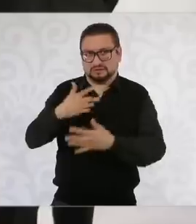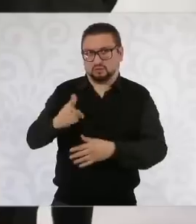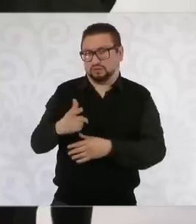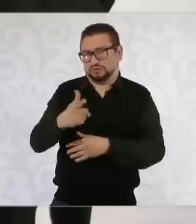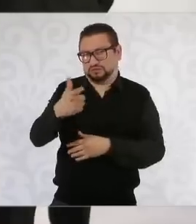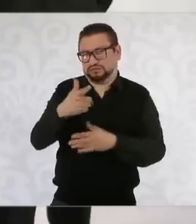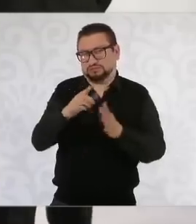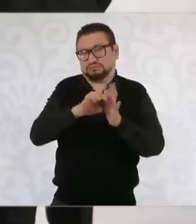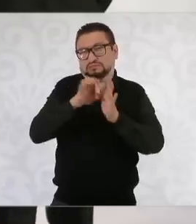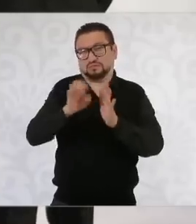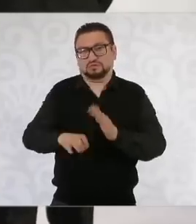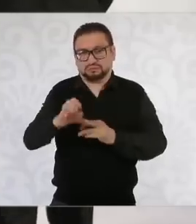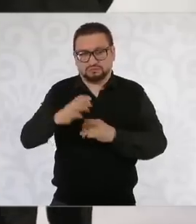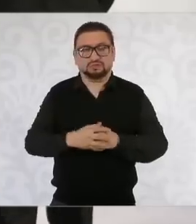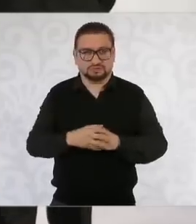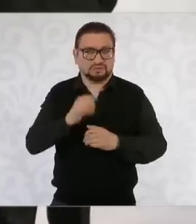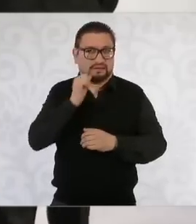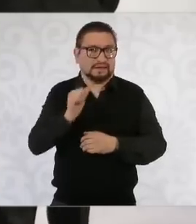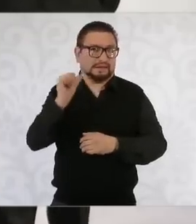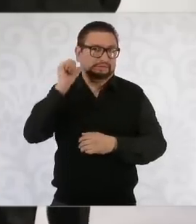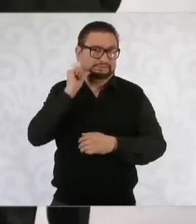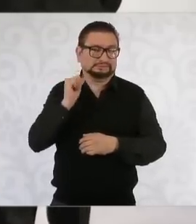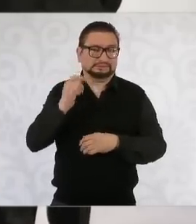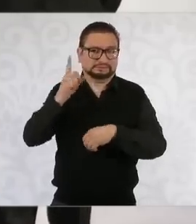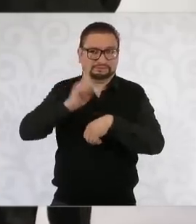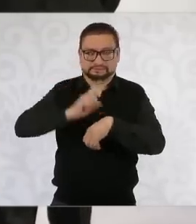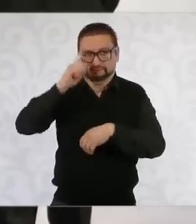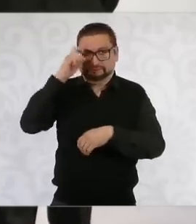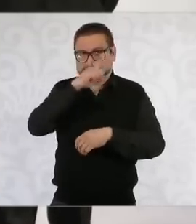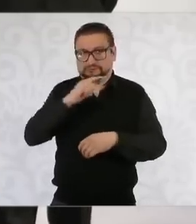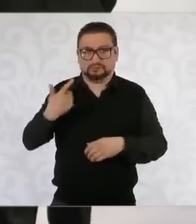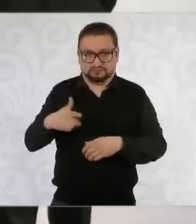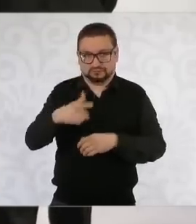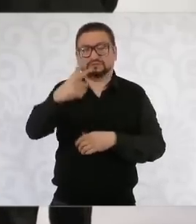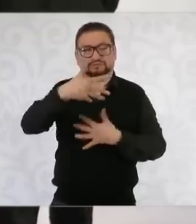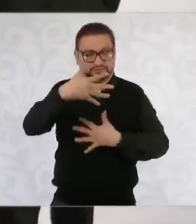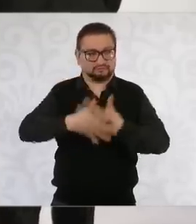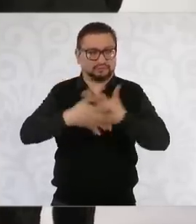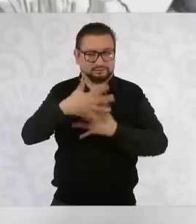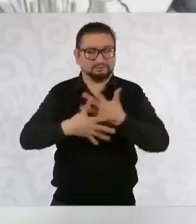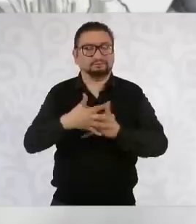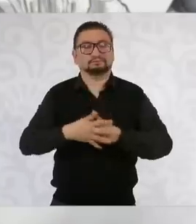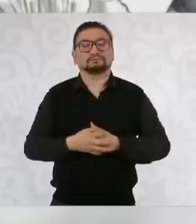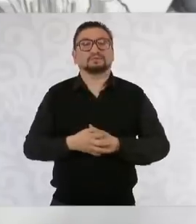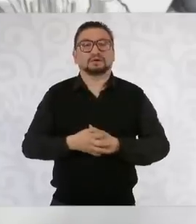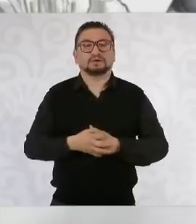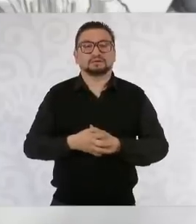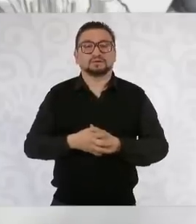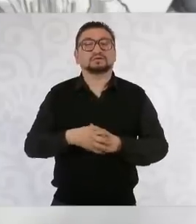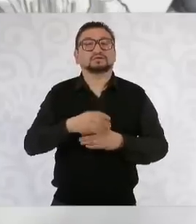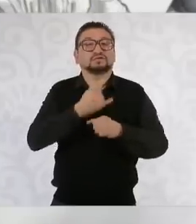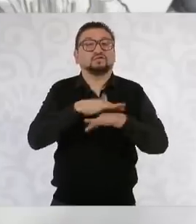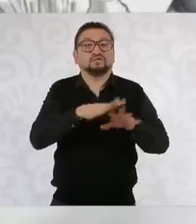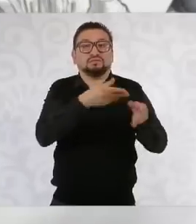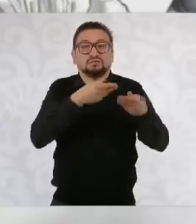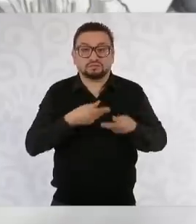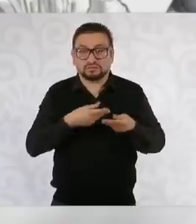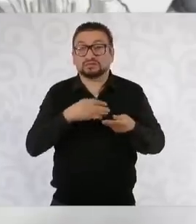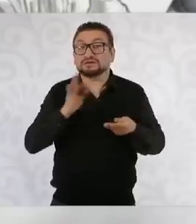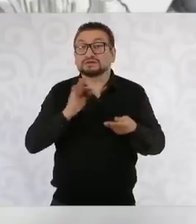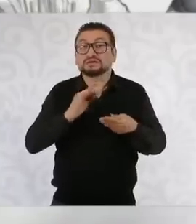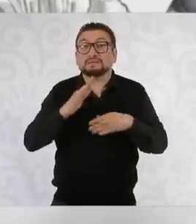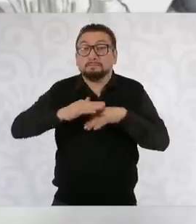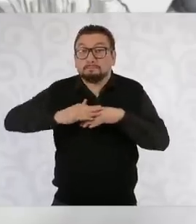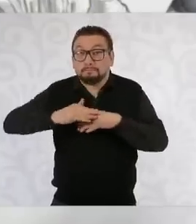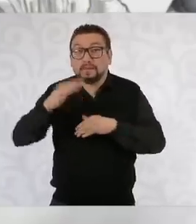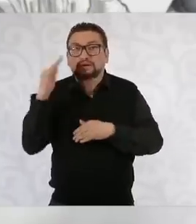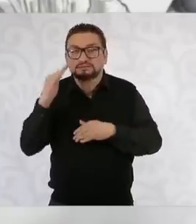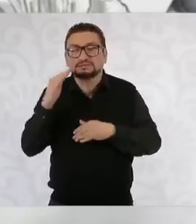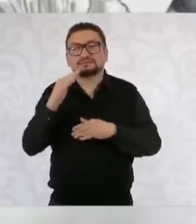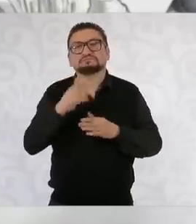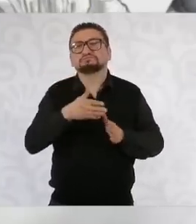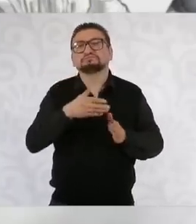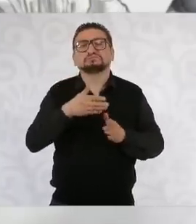un día ayer fue un día difícil para Guanajuato e si hubiera más homicidios e que no hubieran sido